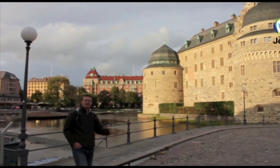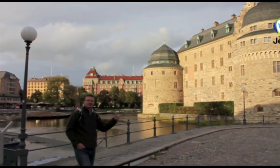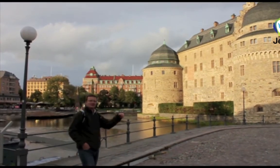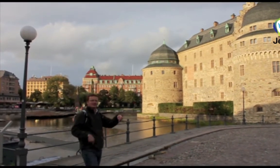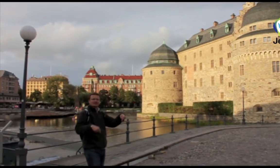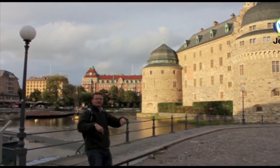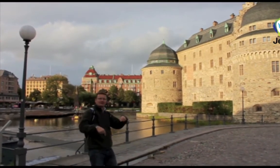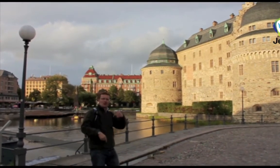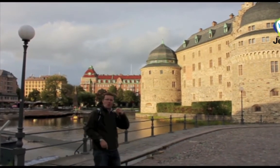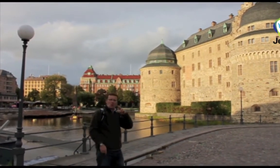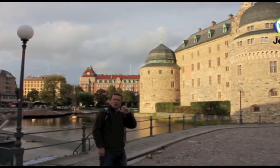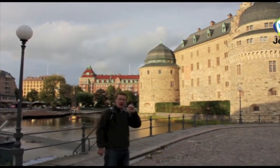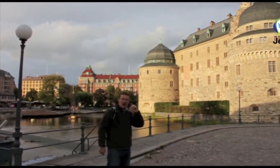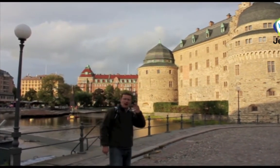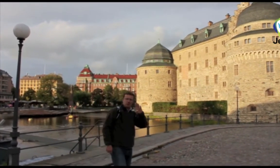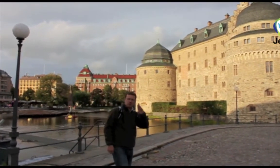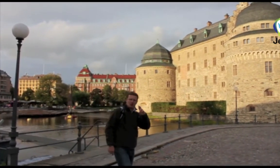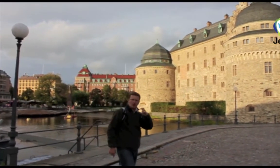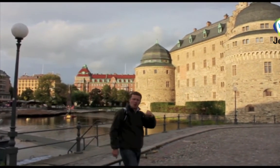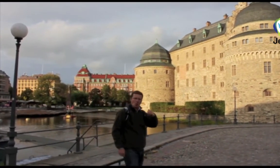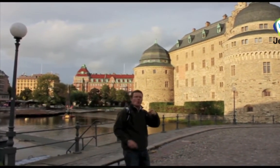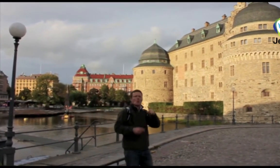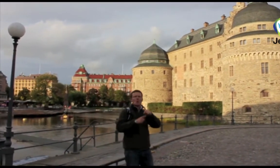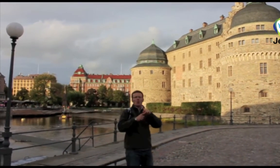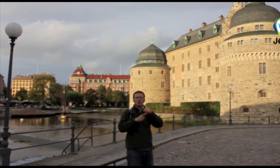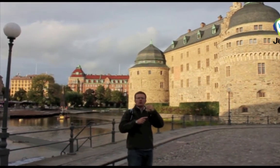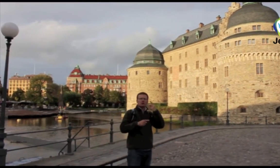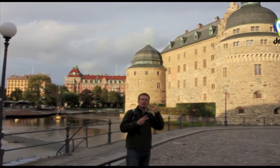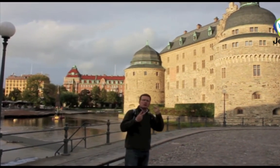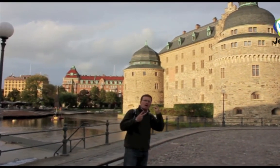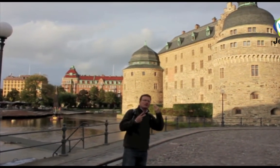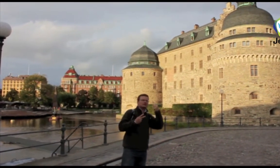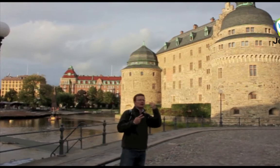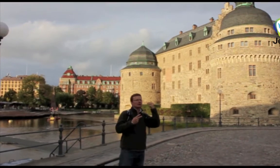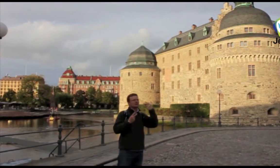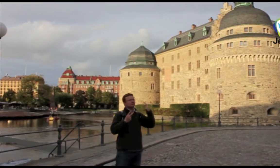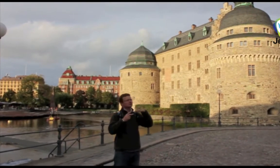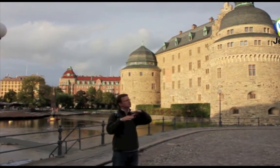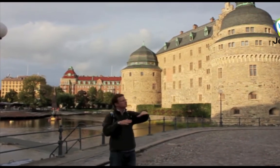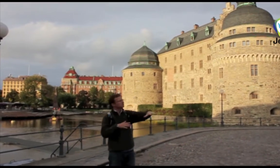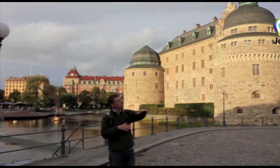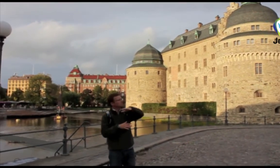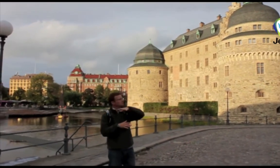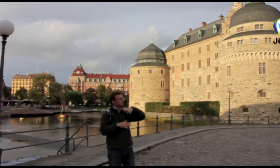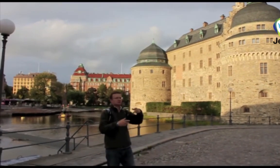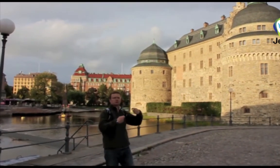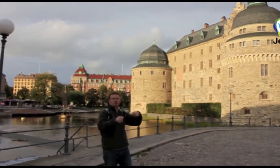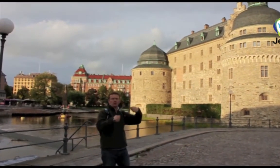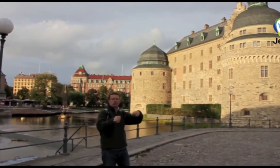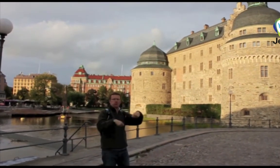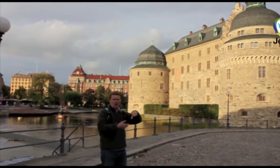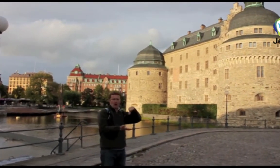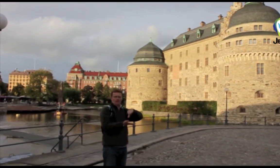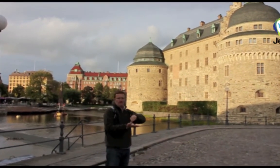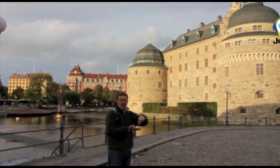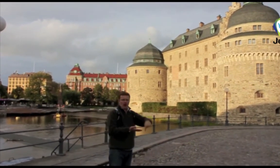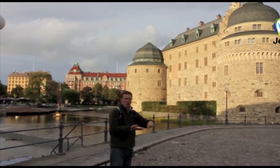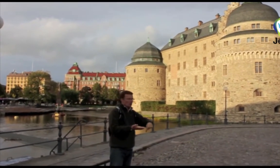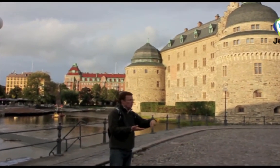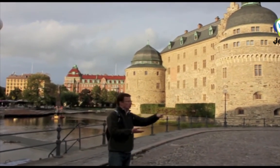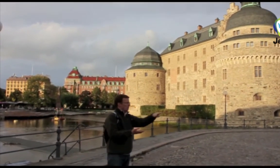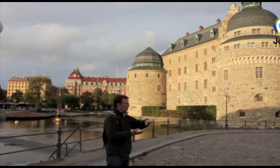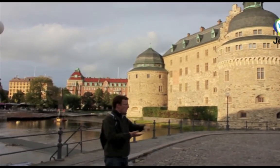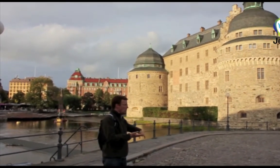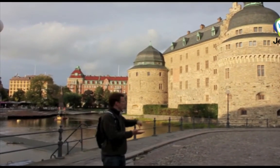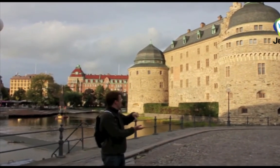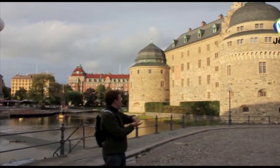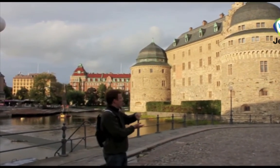Ez az Örebro leglényegesebb épülete a városban, itt a parkban.